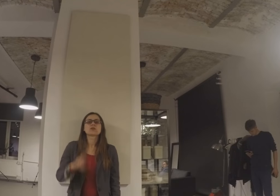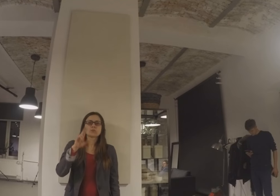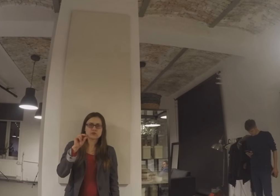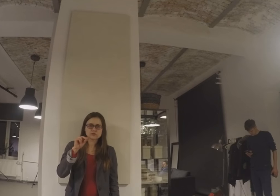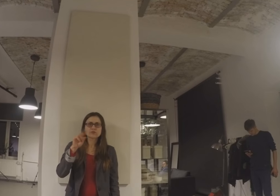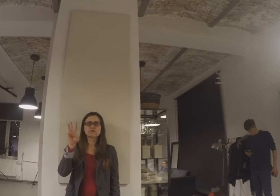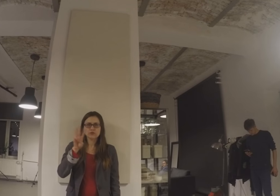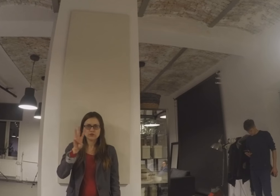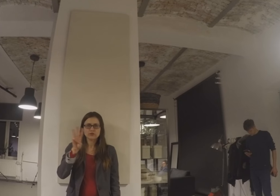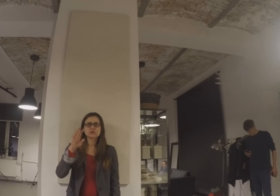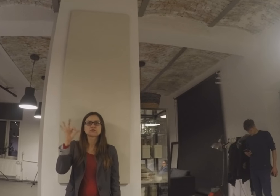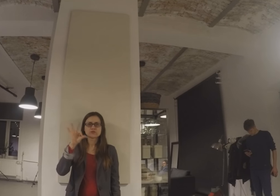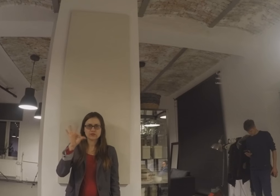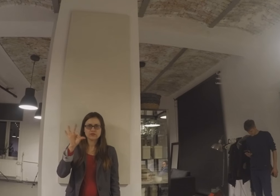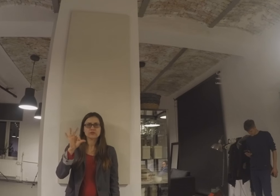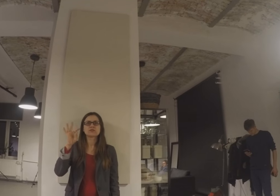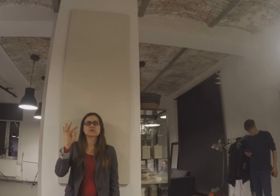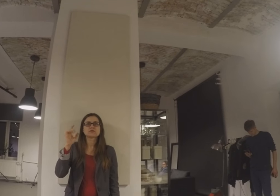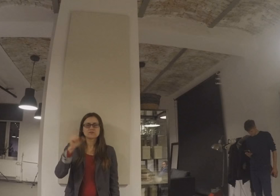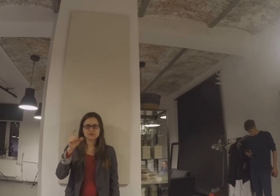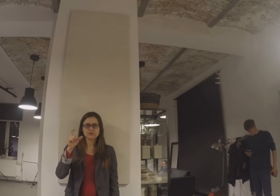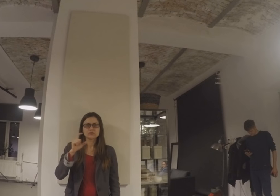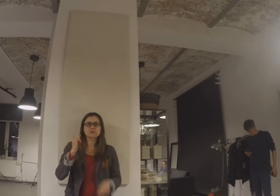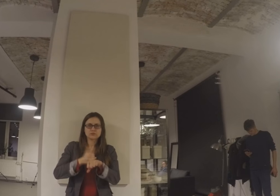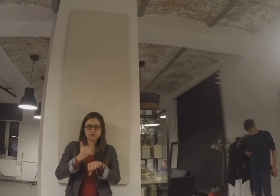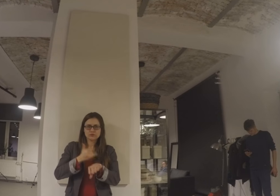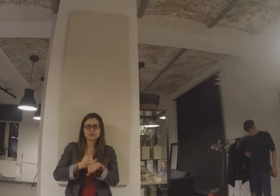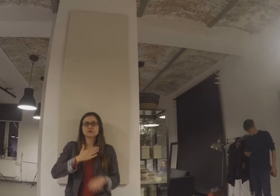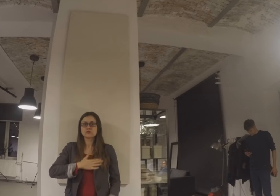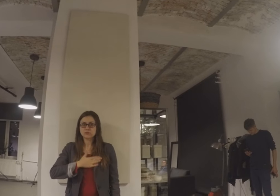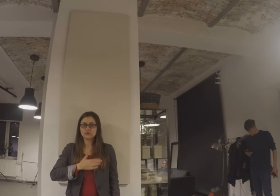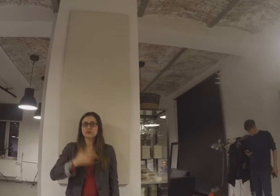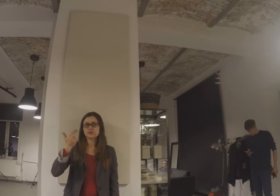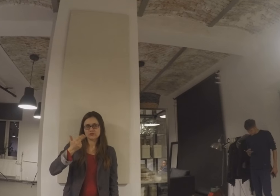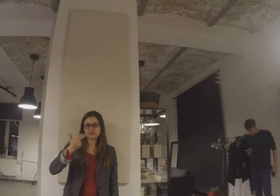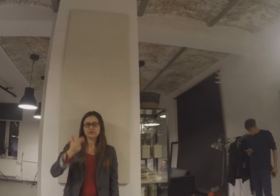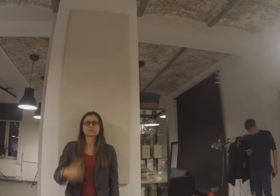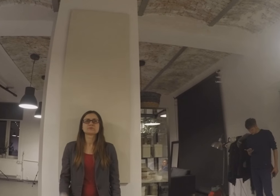Montag... Dienstag... Mittwoch... Donnerstag... Freitag... Samstag... Sonntag